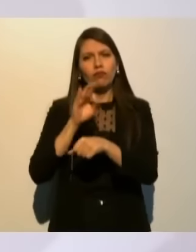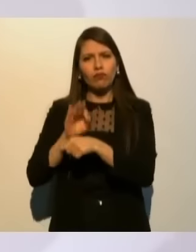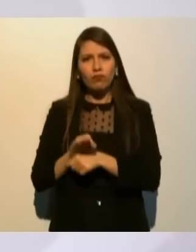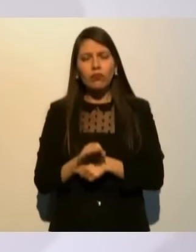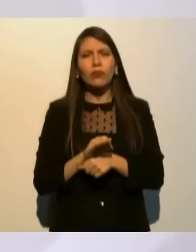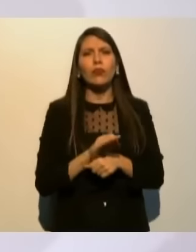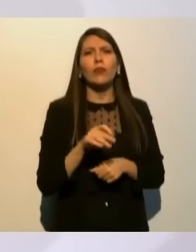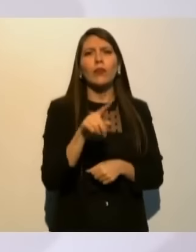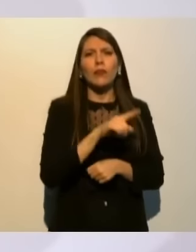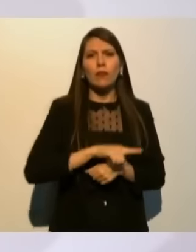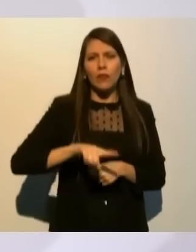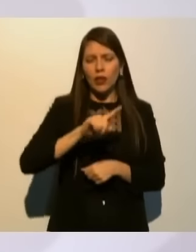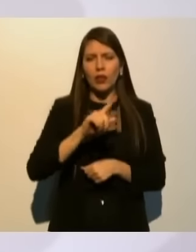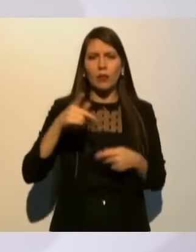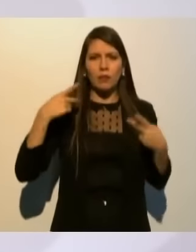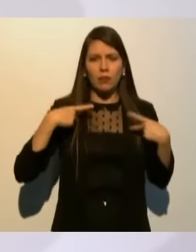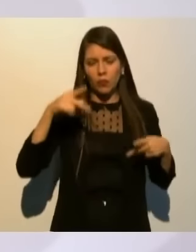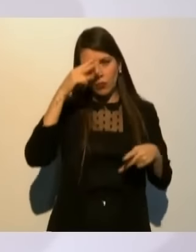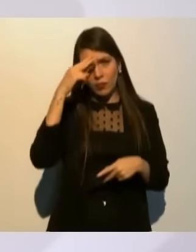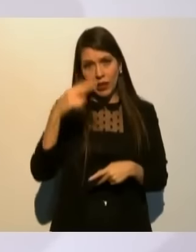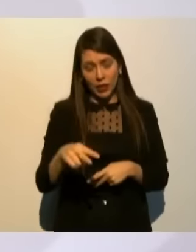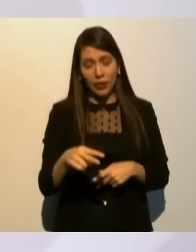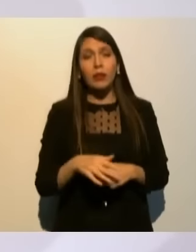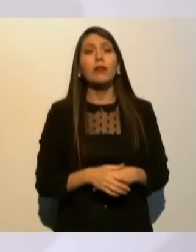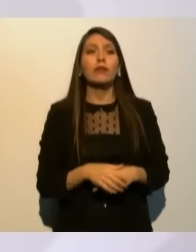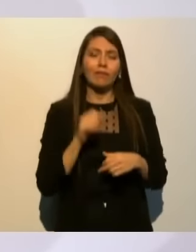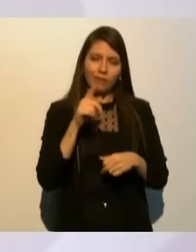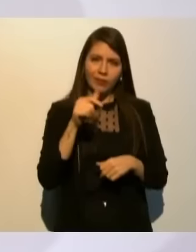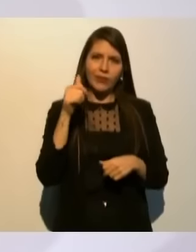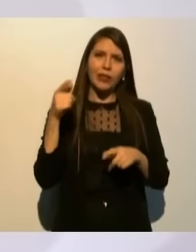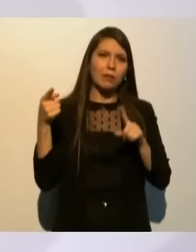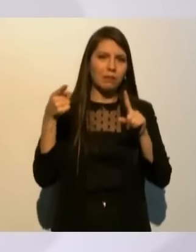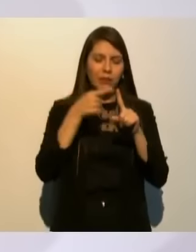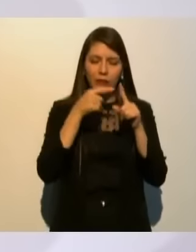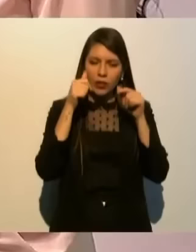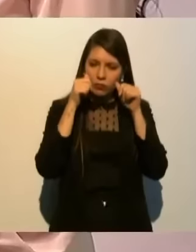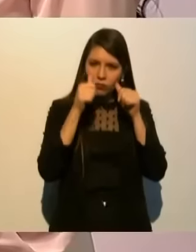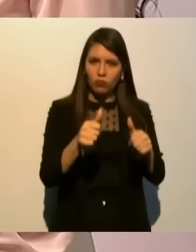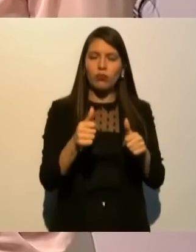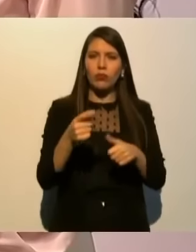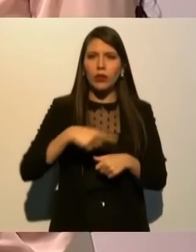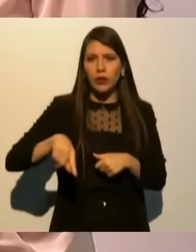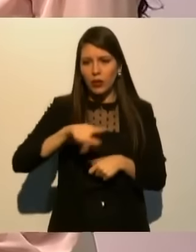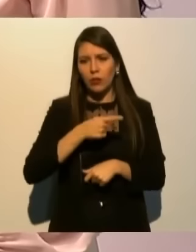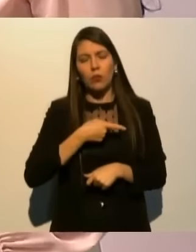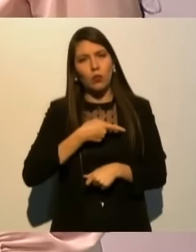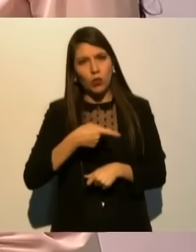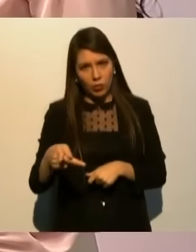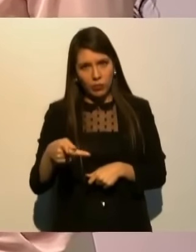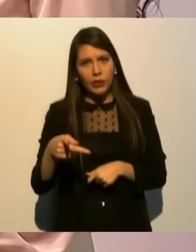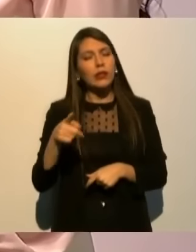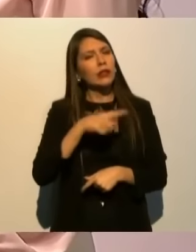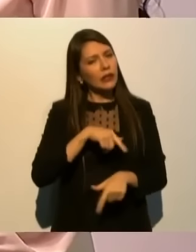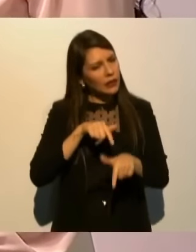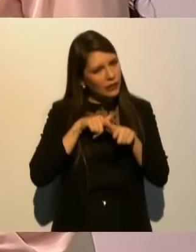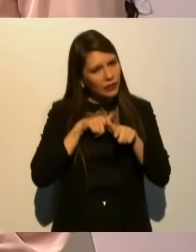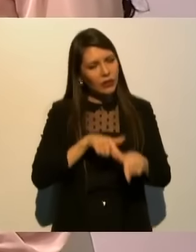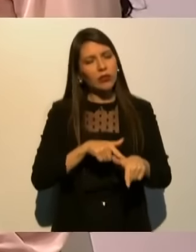que por el bien de todos primero los pobres sea la ruta por la cual sigamos caminando Muchísimas